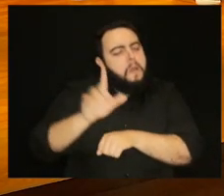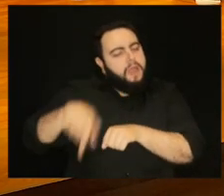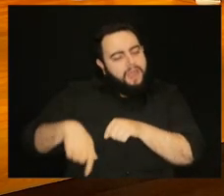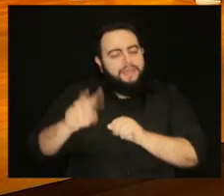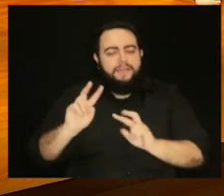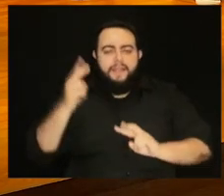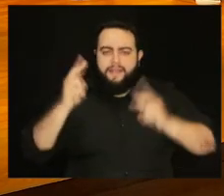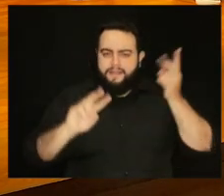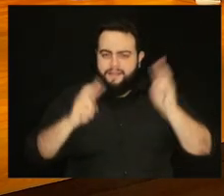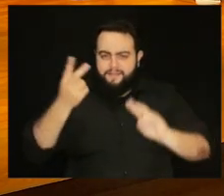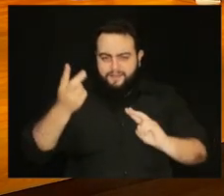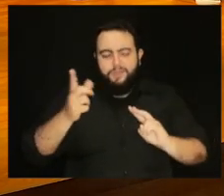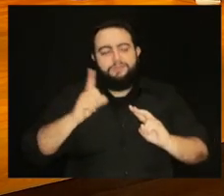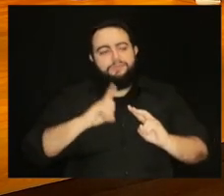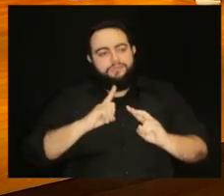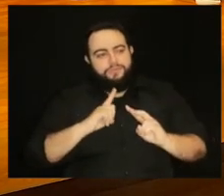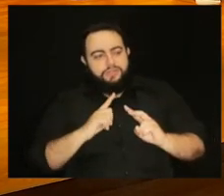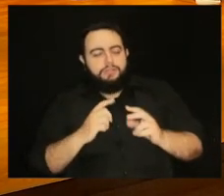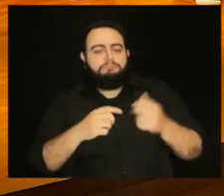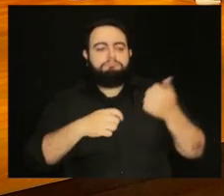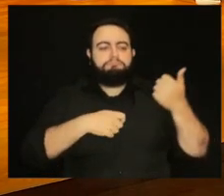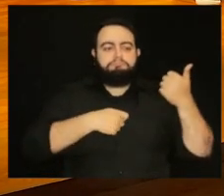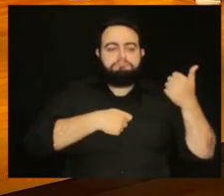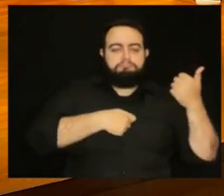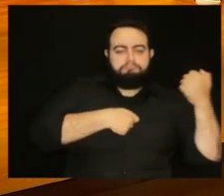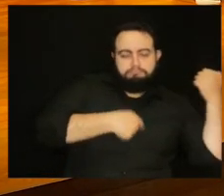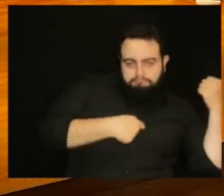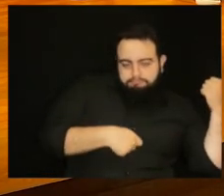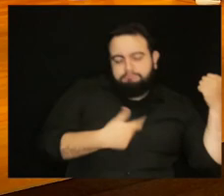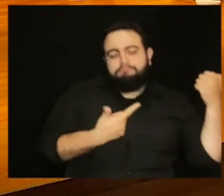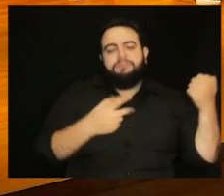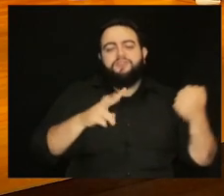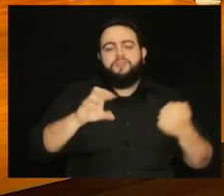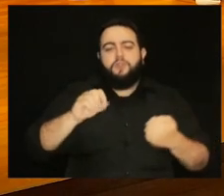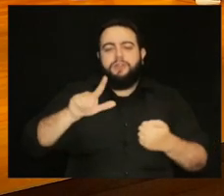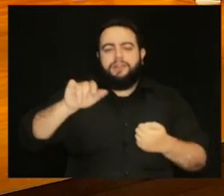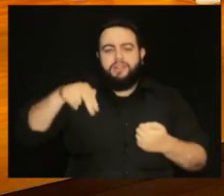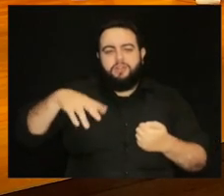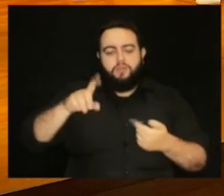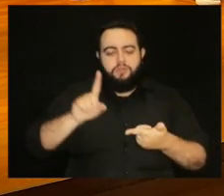tocava violino numa orquestra, tocava piano, tocava cavaquinho no bloco de carnaval, tocava fagote um